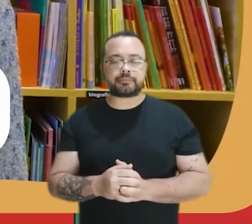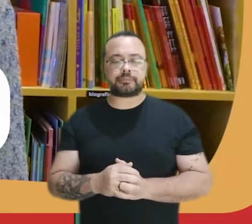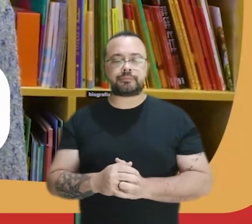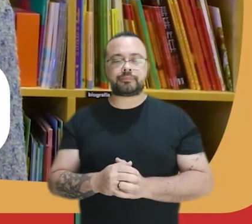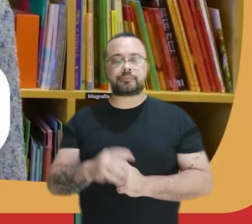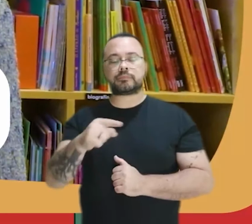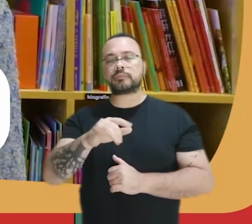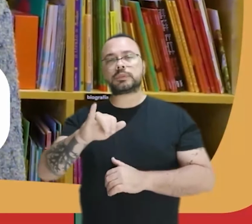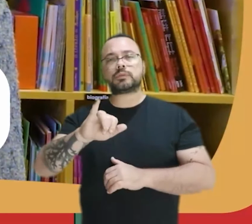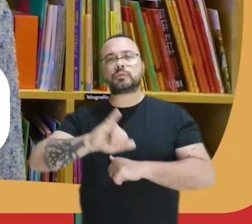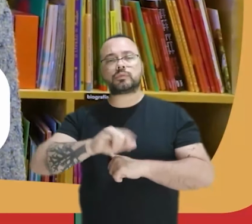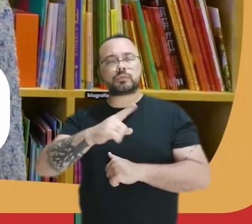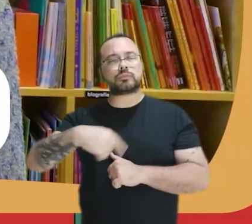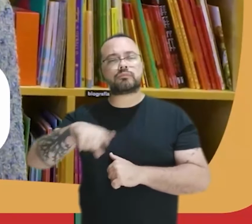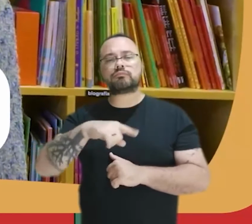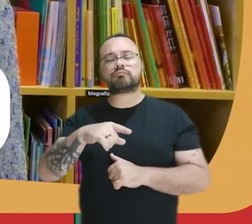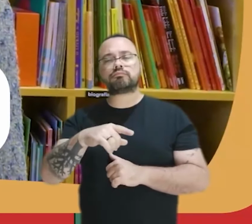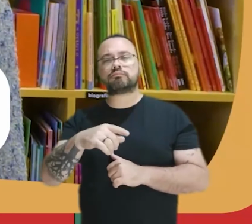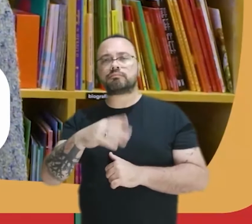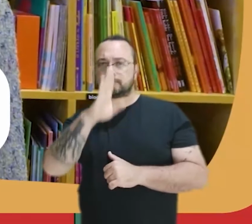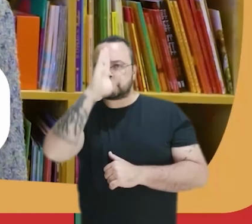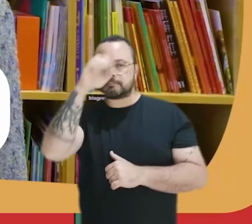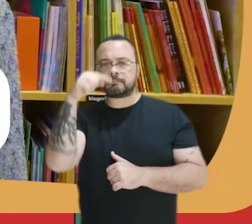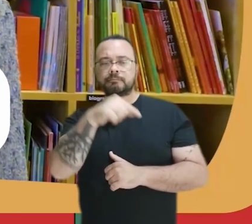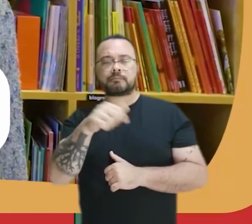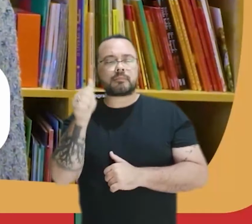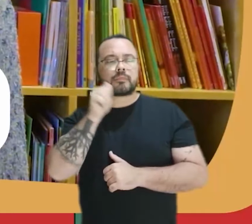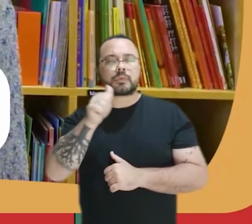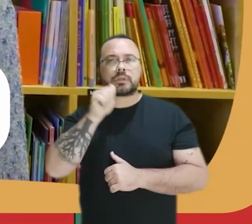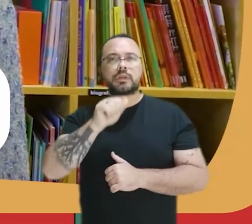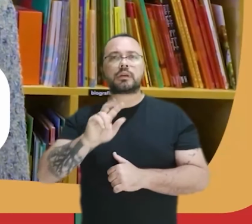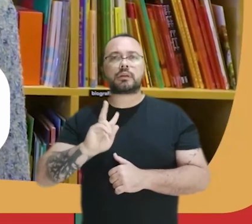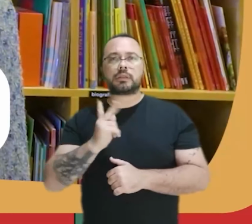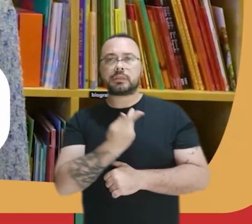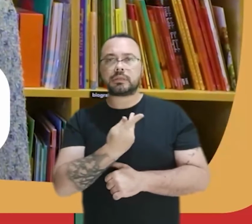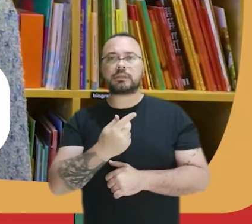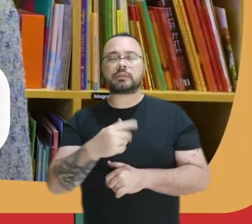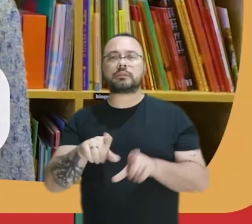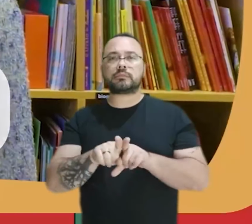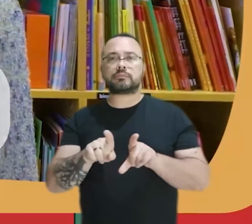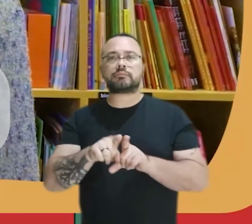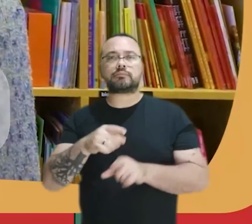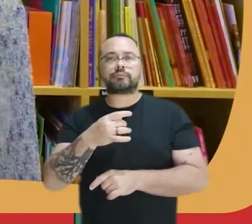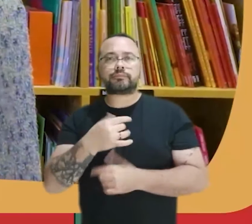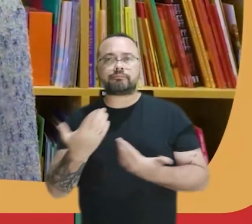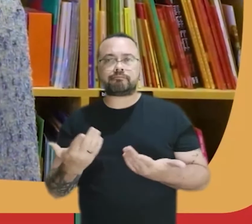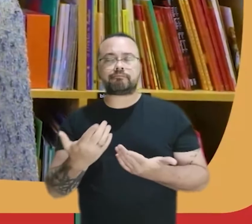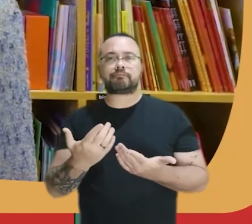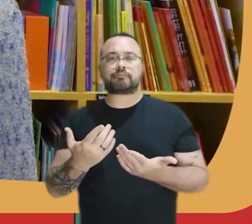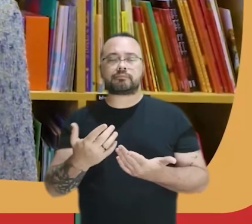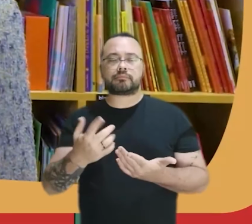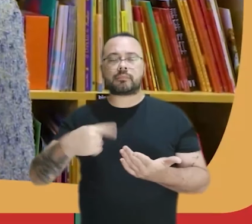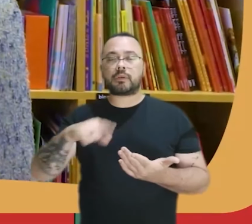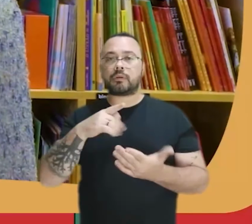no centro do debate literário, mulheres, pessoas trans e travestis. Quando você entra aqui na livraria,